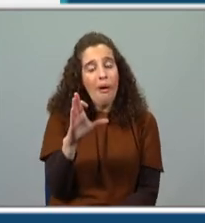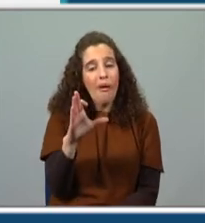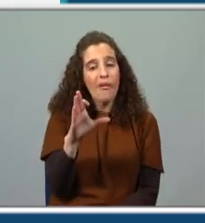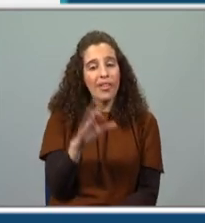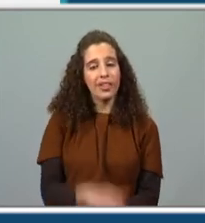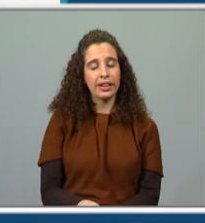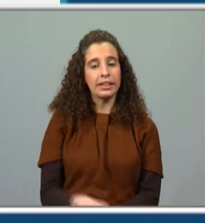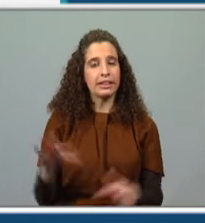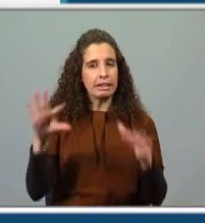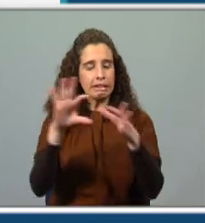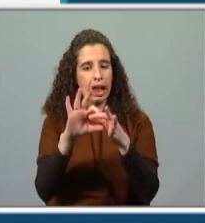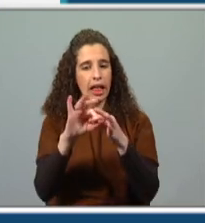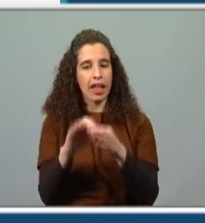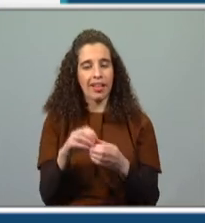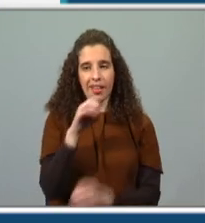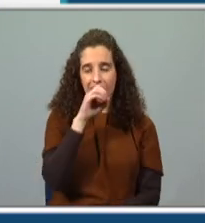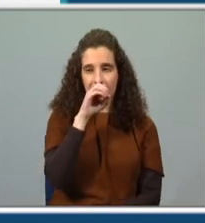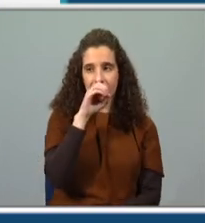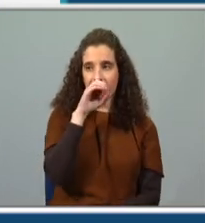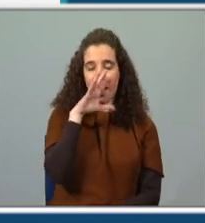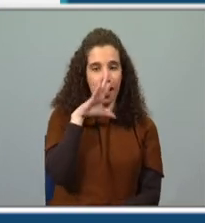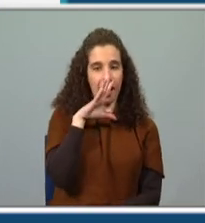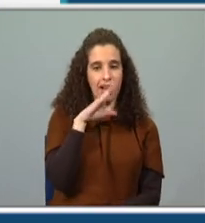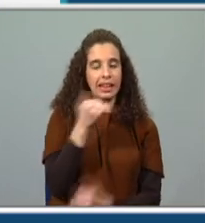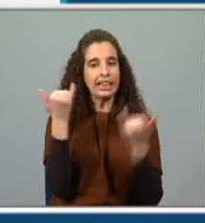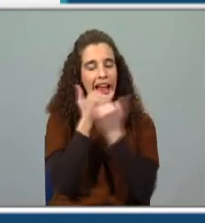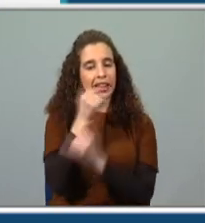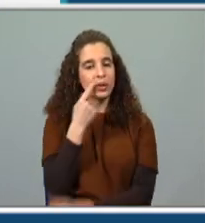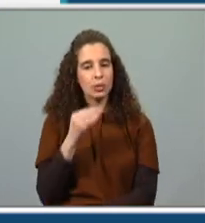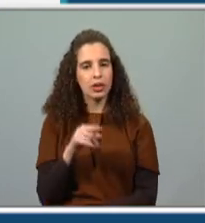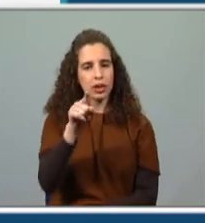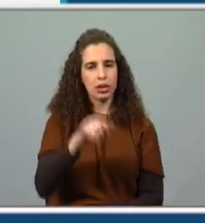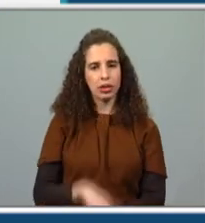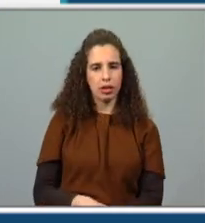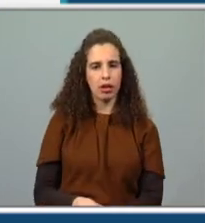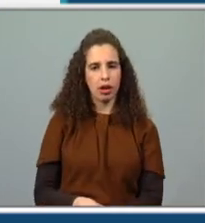reflete a surpresa e alegria do menino e neste caso 反映了男孩的驚喜和喜悅在這種情況下